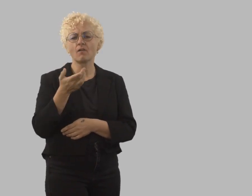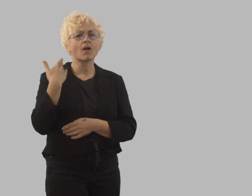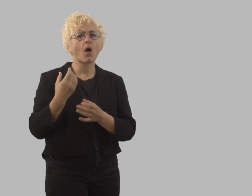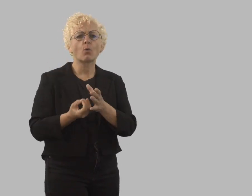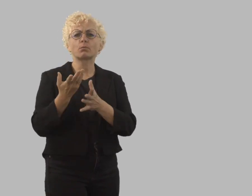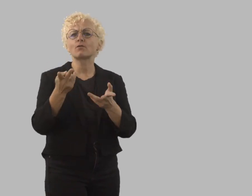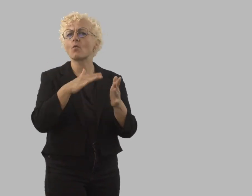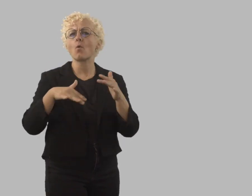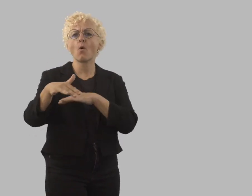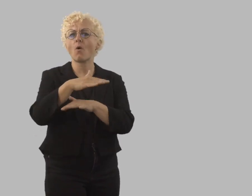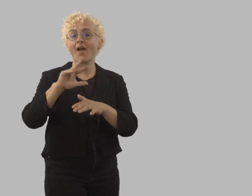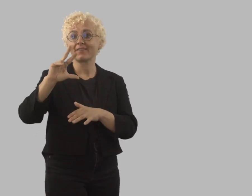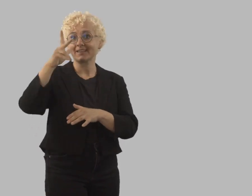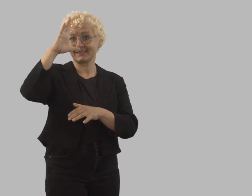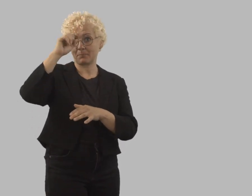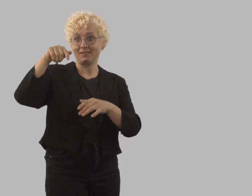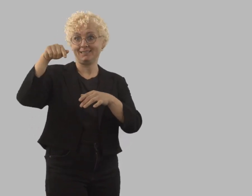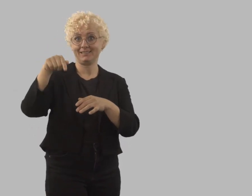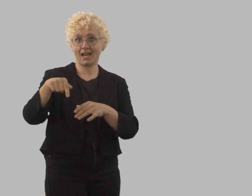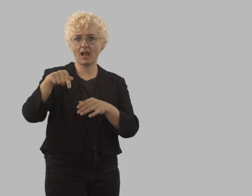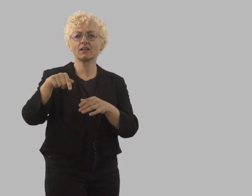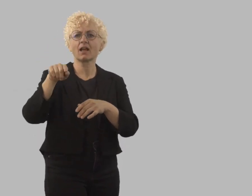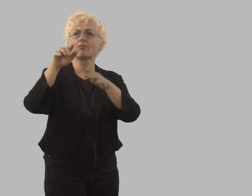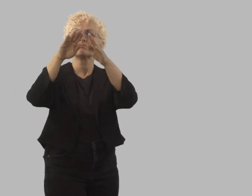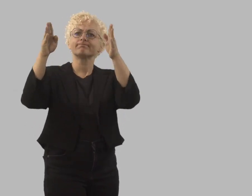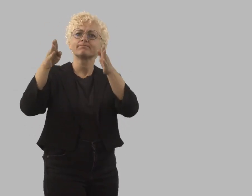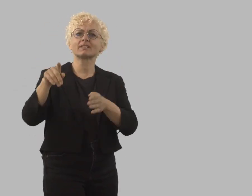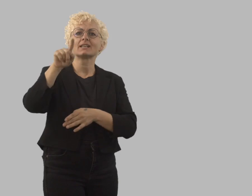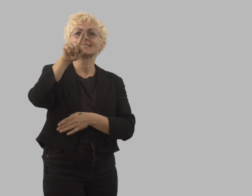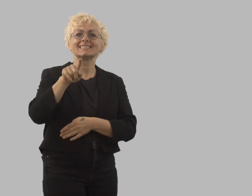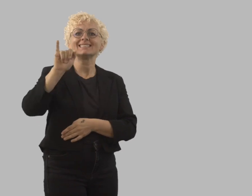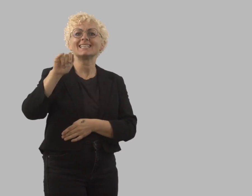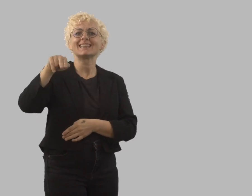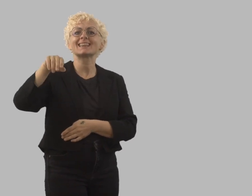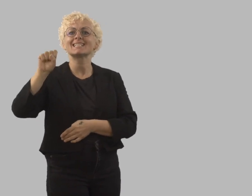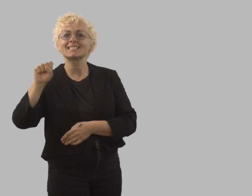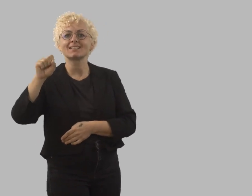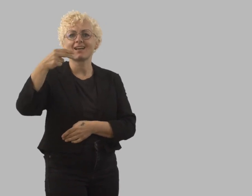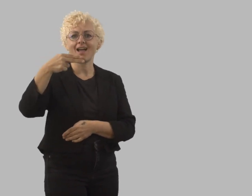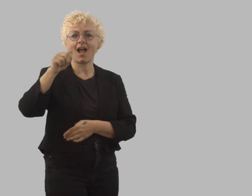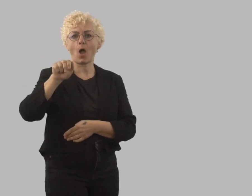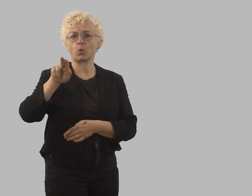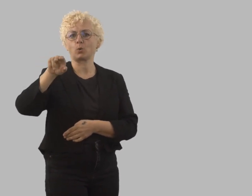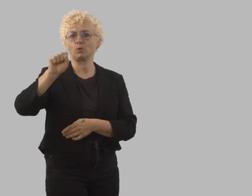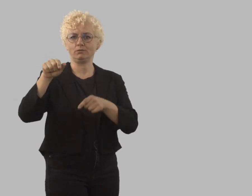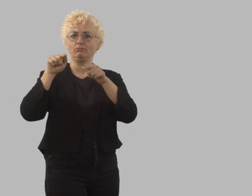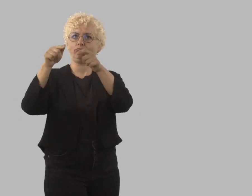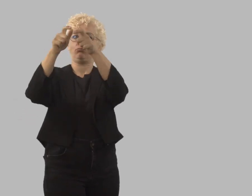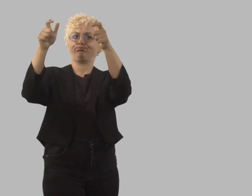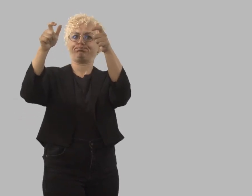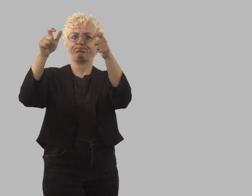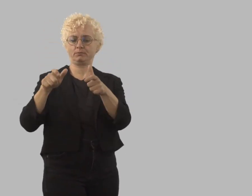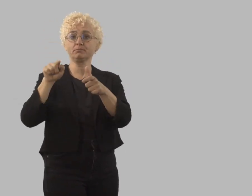und stammt ursprünglich aus einem Zinshaus im 3. Bezirk,